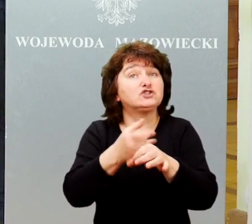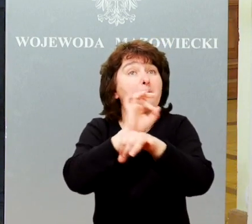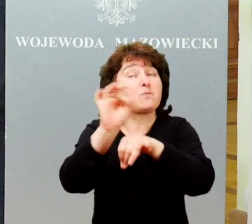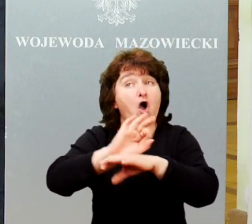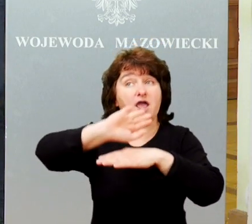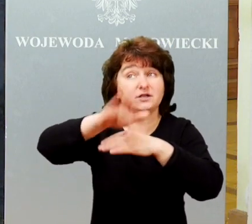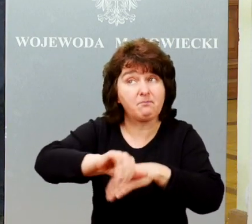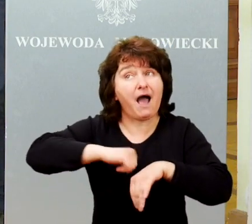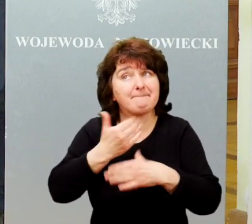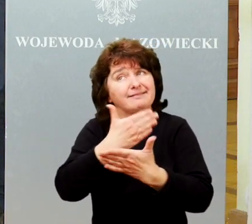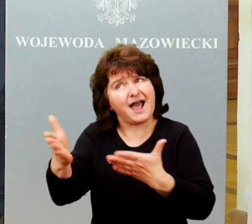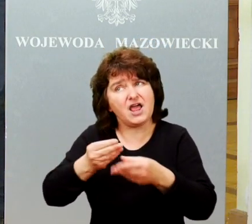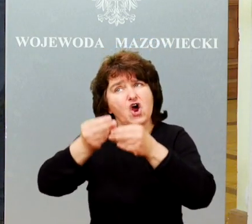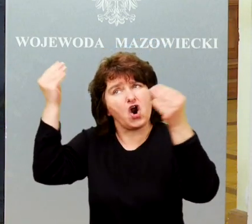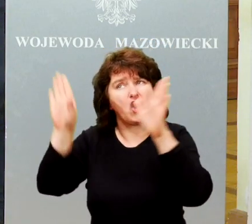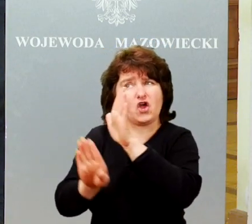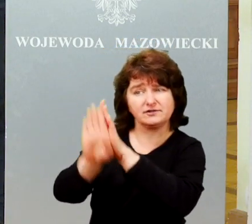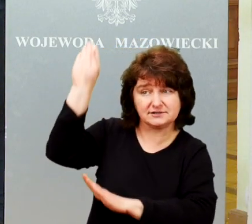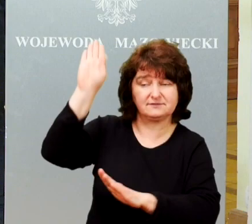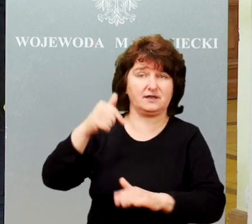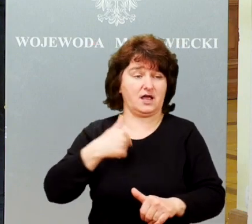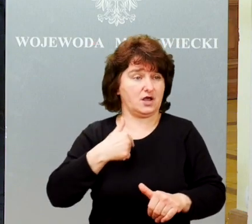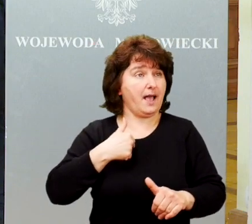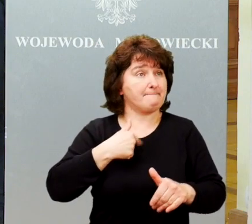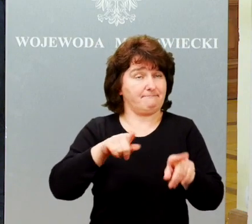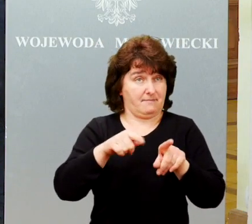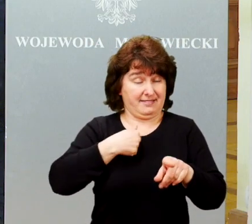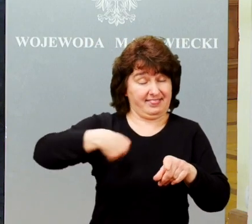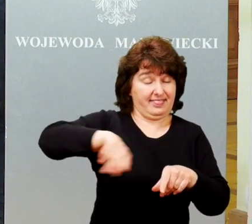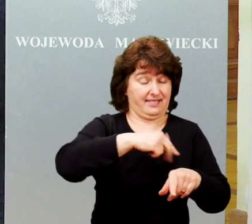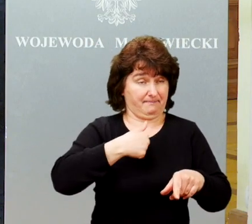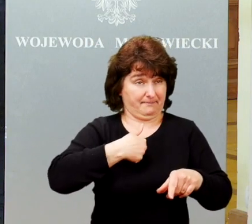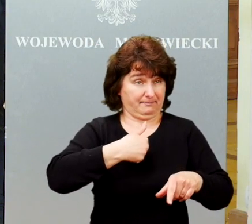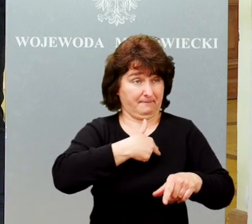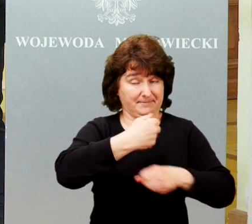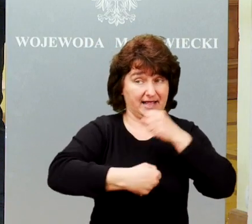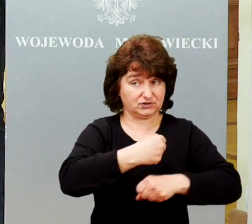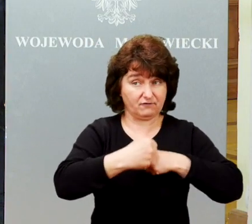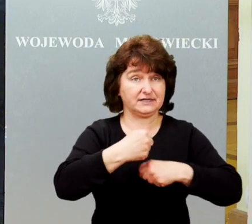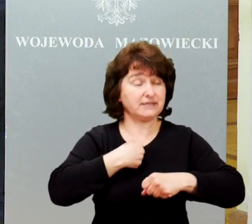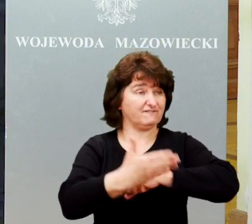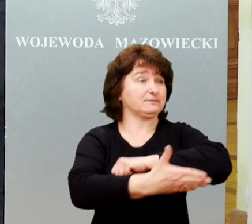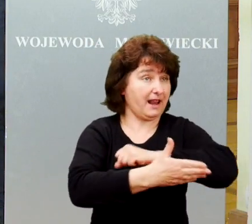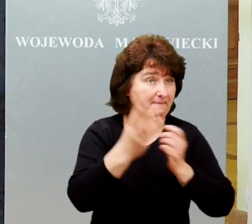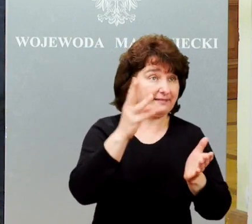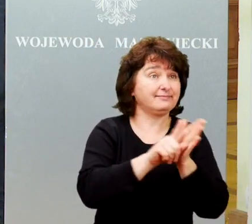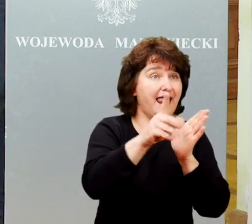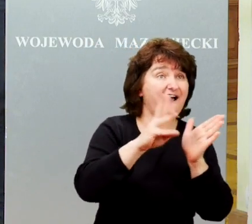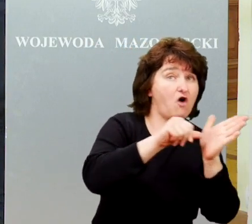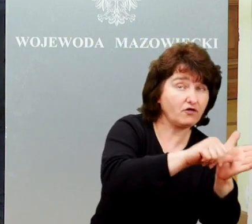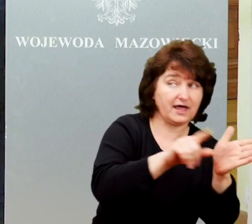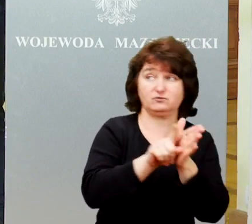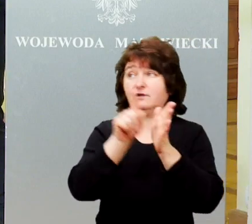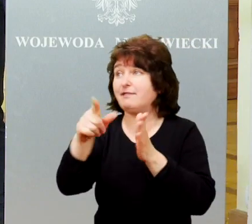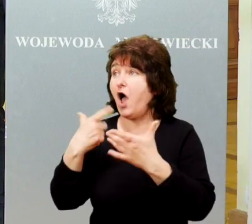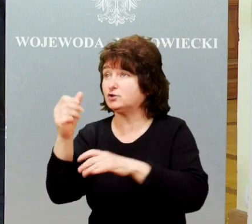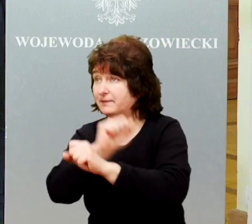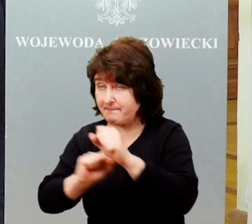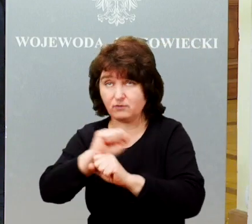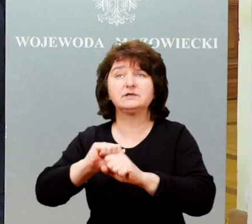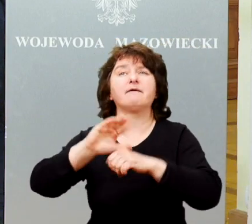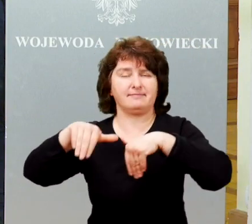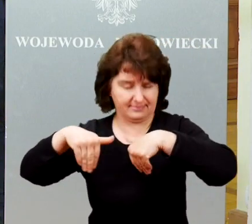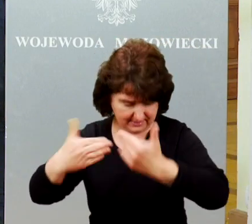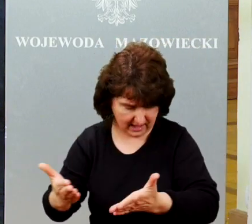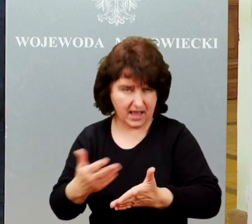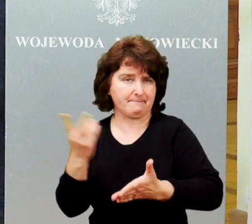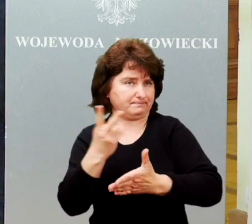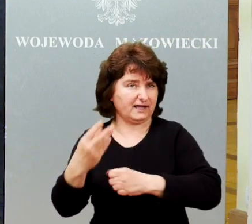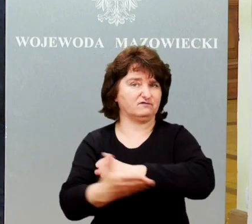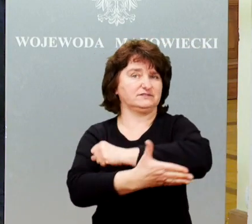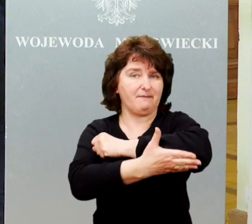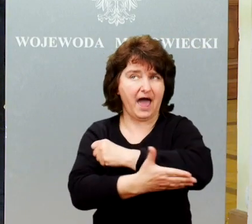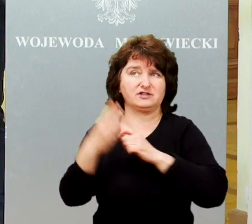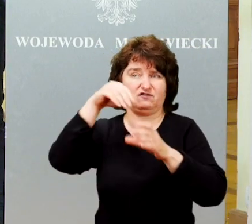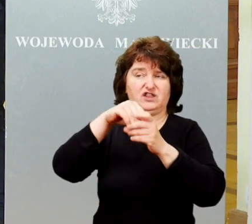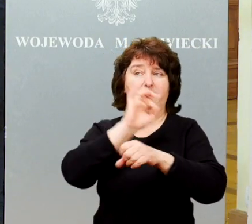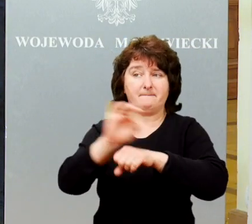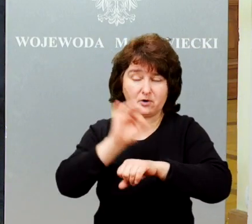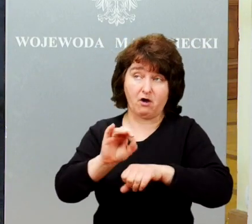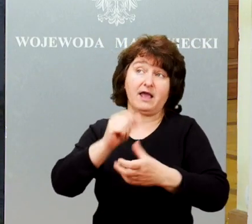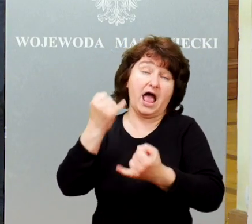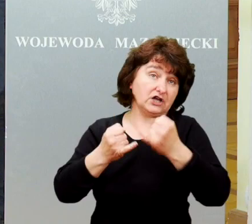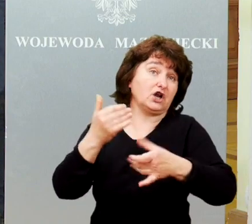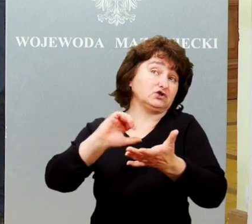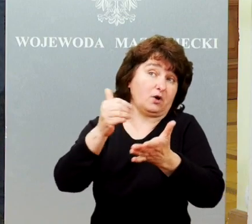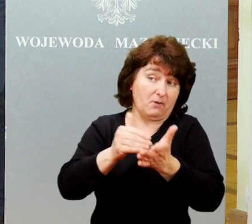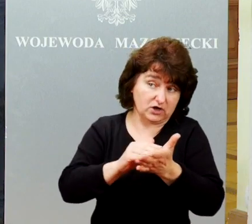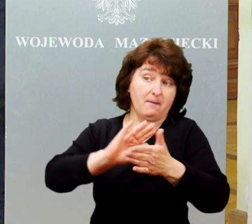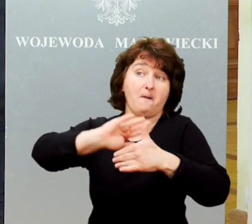Obie strony tej relacji, zarówno wolontariuszy jak i osoby z autyzmem, wspieramy na każdym kroku przez cały okres trwania tego projektu i tej relacji a także, jeżeli jest taka potrzeba, również później.